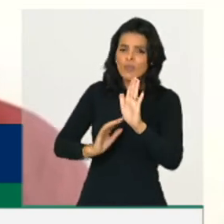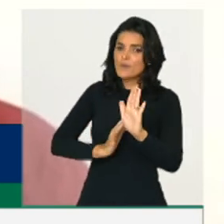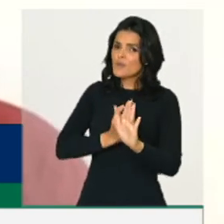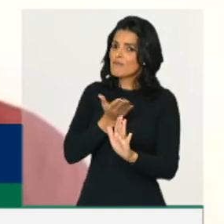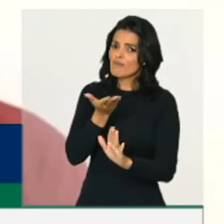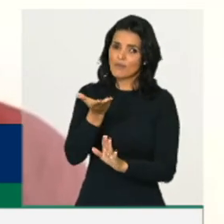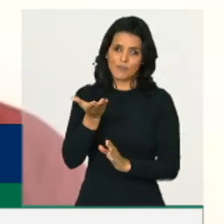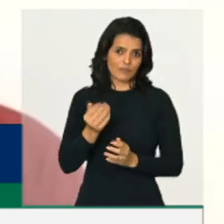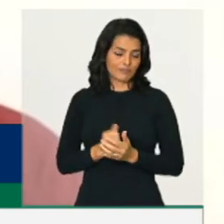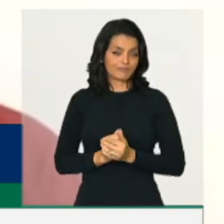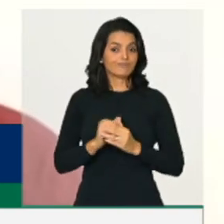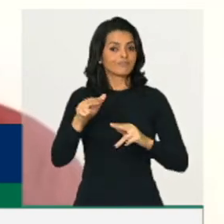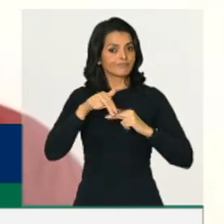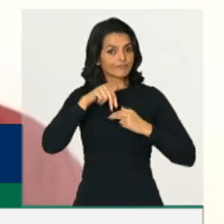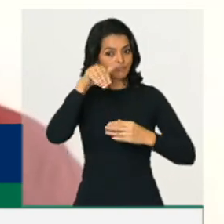SENHOR PRESIDENTE, VOTA NÃO. -- [PRESIDENTE]: COMO